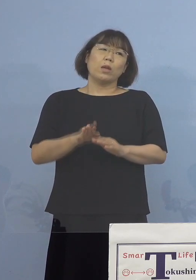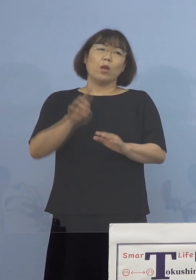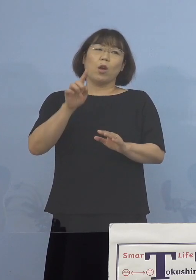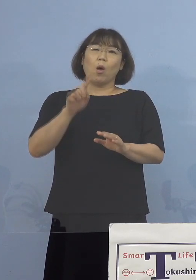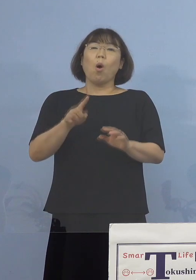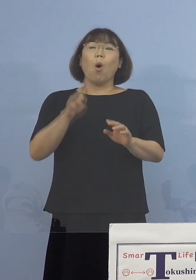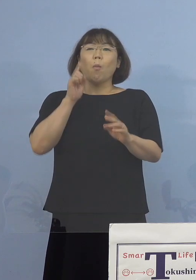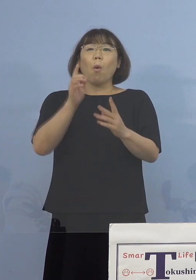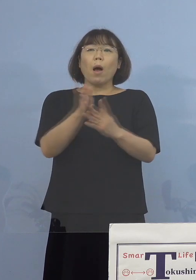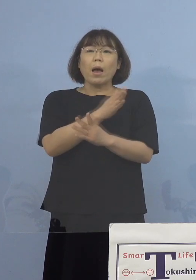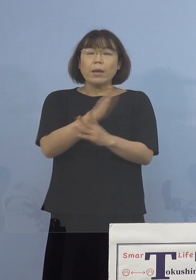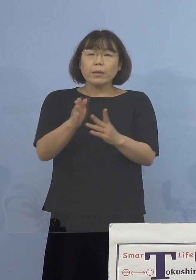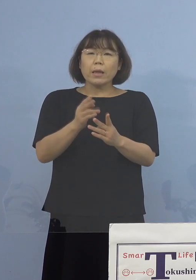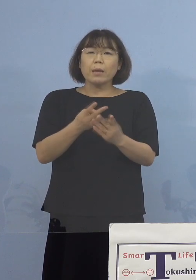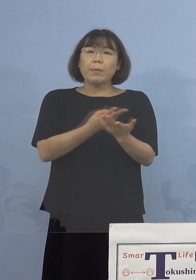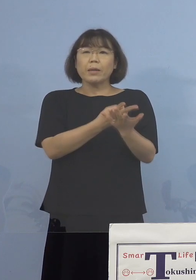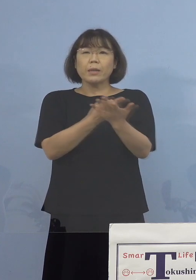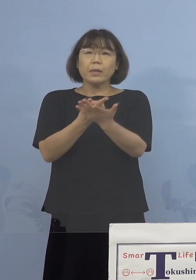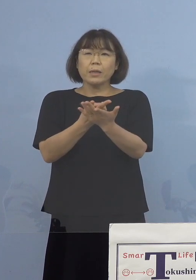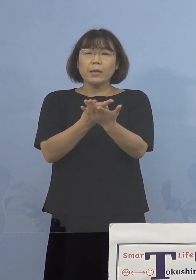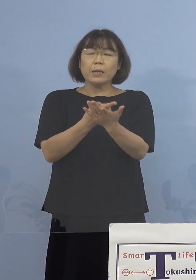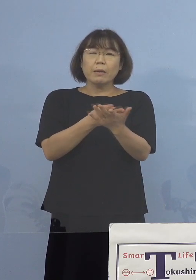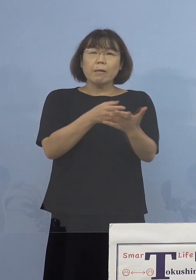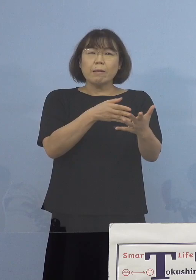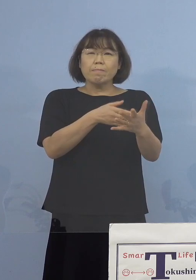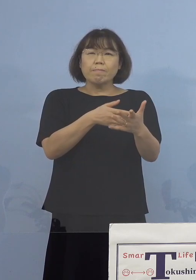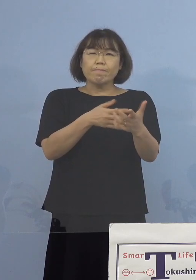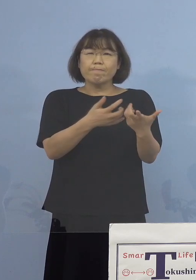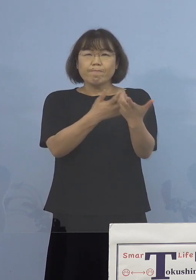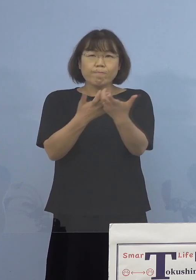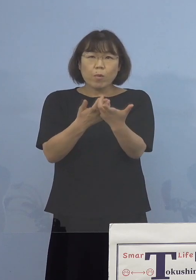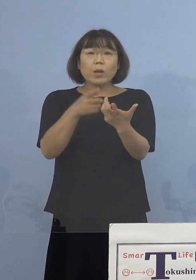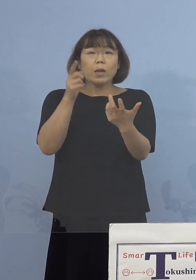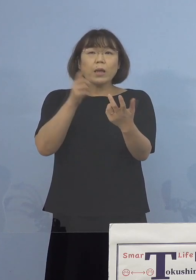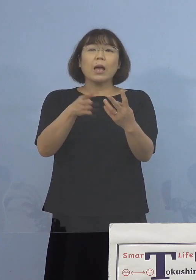医療の逼迫というのは 一つ判断材料にはなってきますので